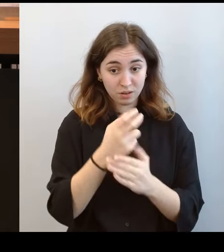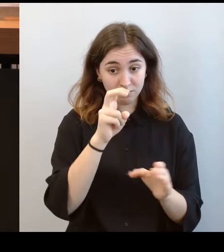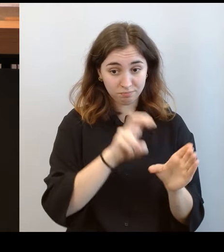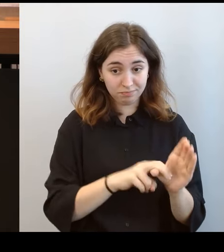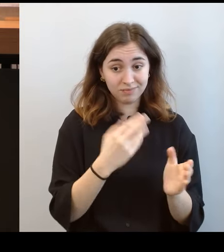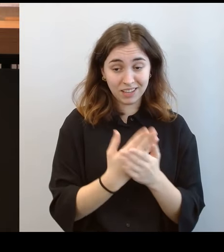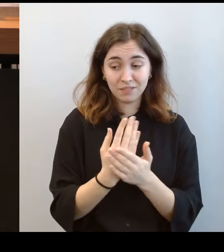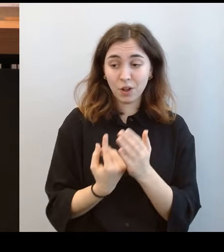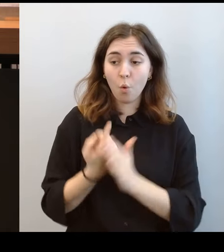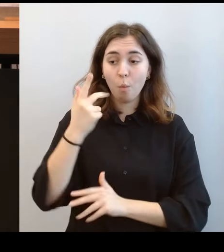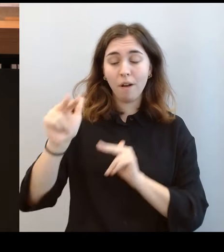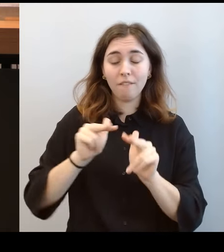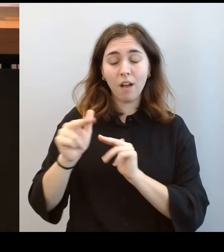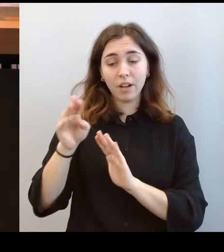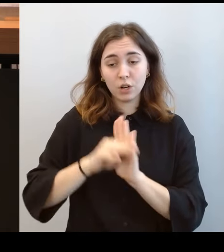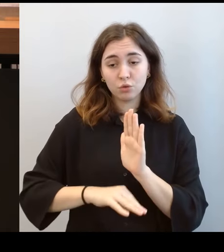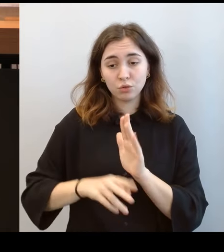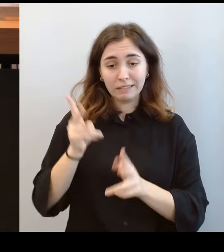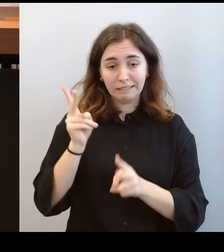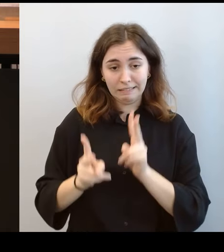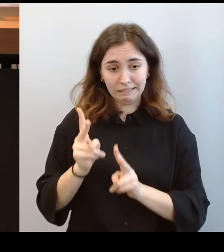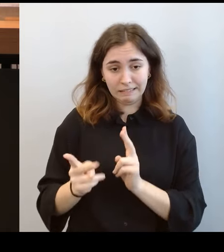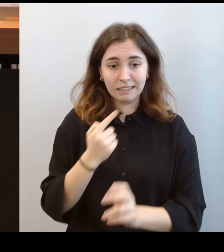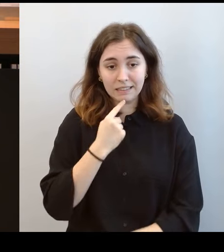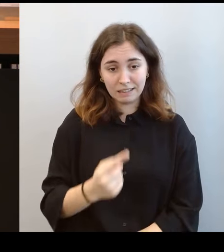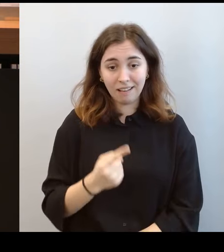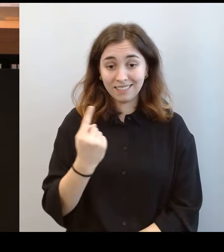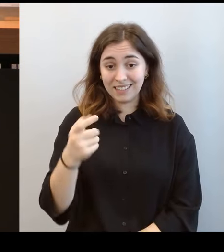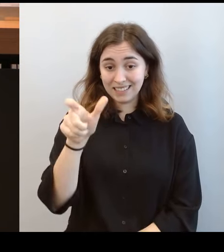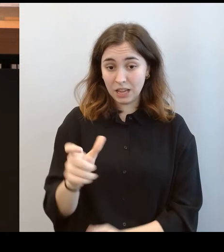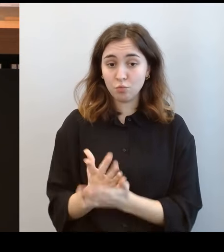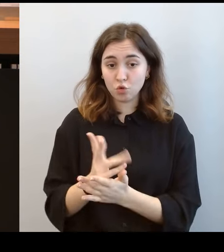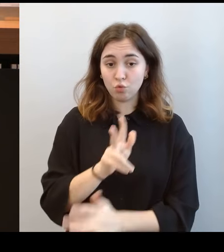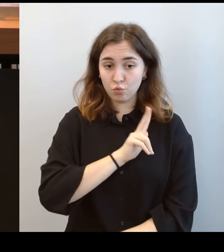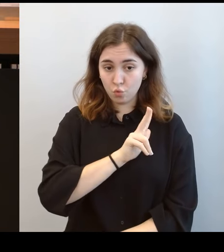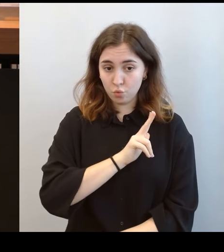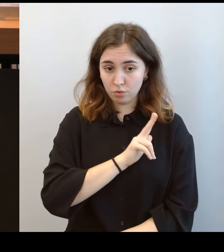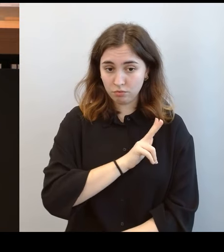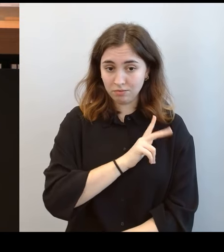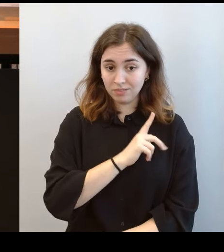auch Geduldete antragsberechtigt sind. Wenn Tatsachen die Prognose rechtfertigen, dass der